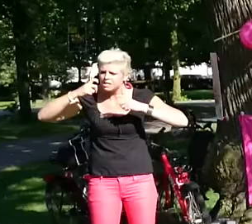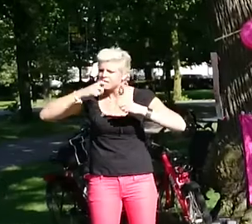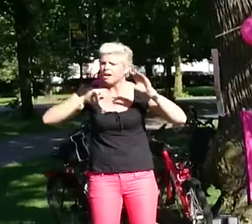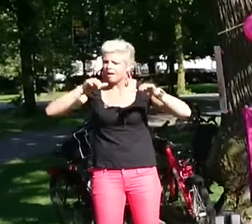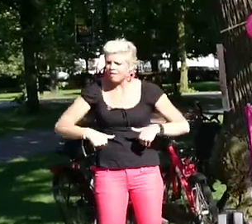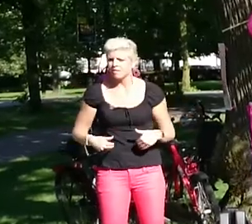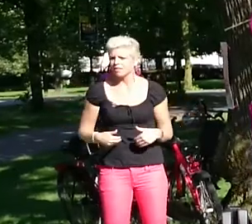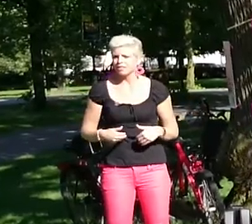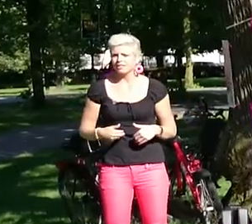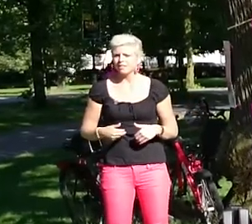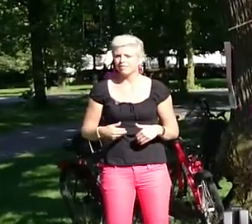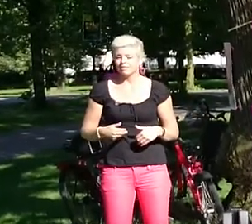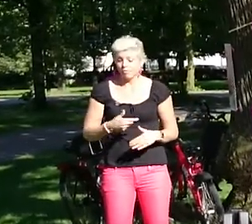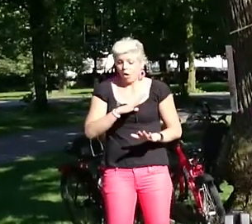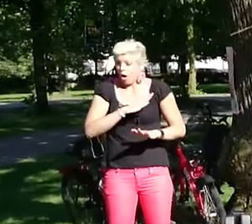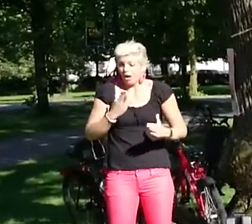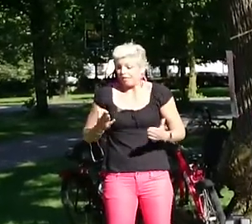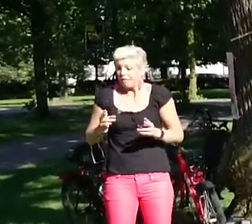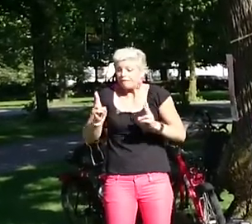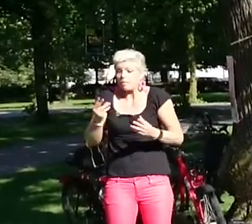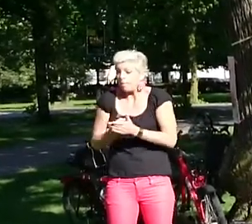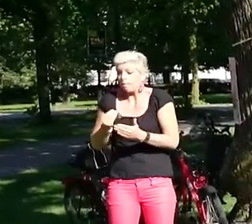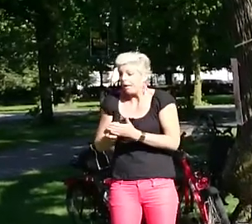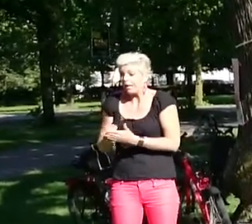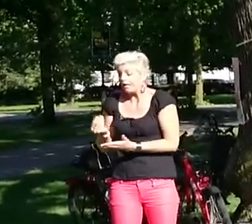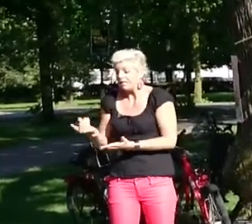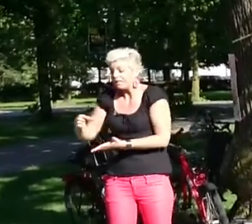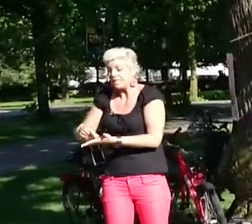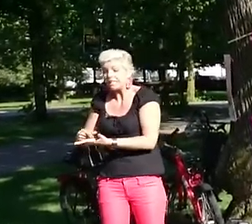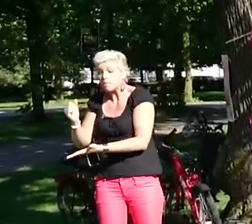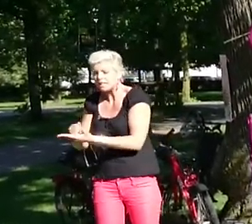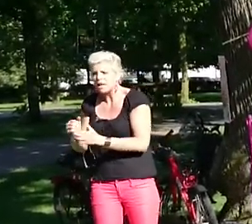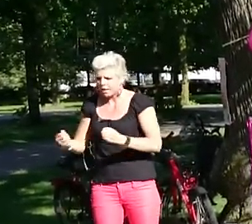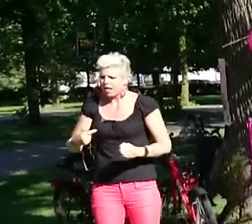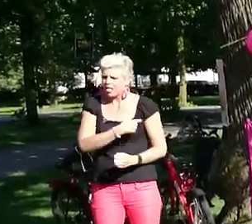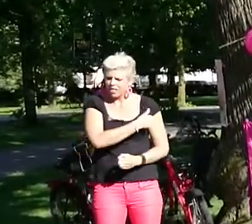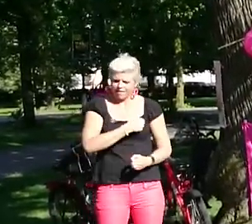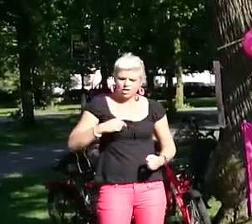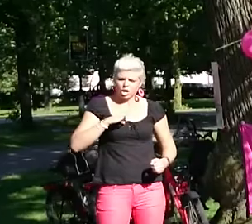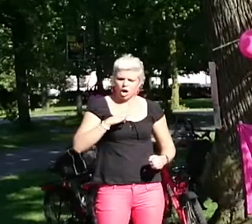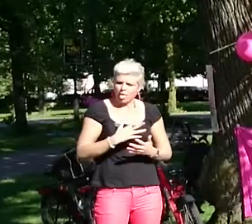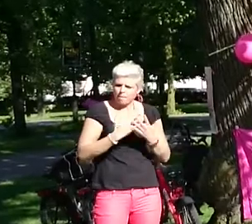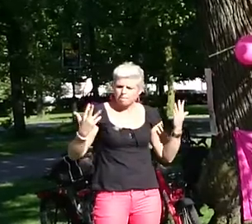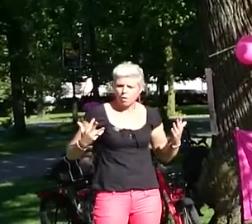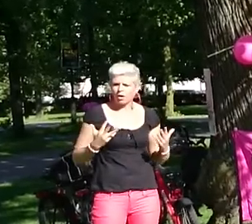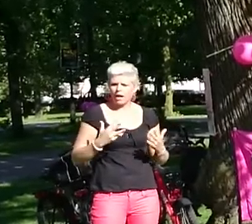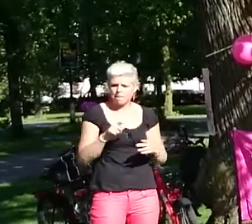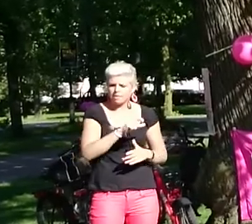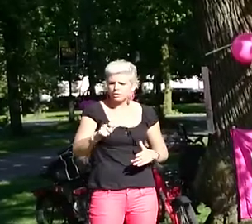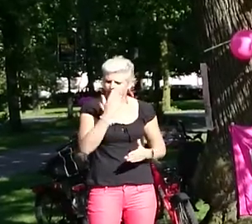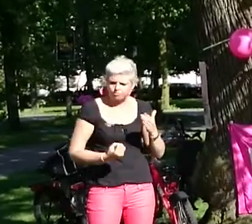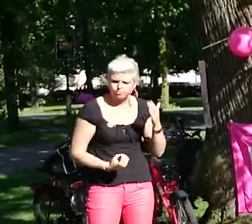Vi har inte Centerns miljoner, men vi har människor som startar lokalgrupper i byar och städer i hela landet.